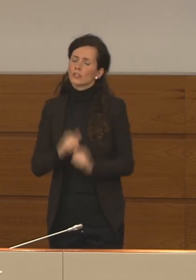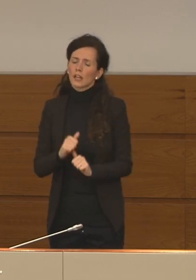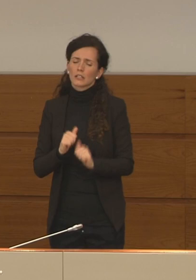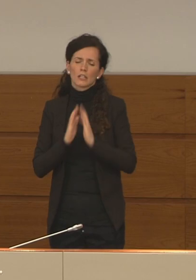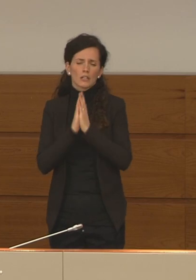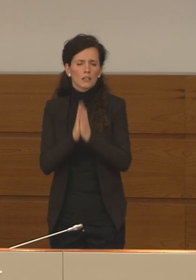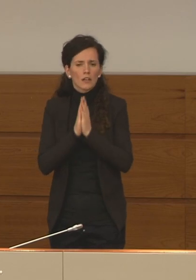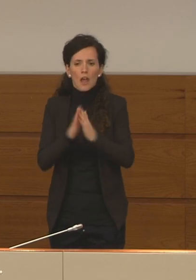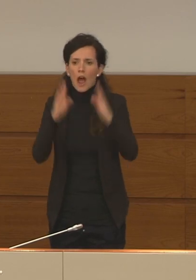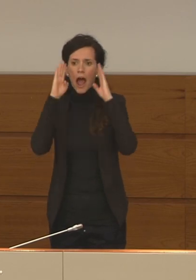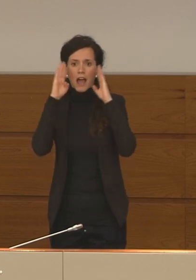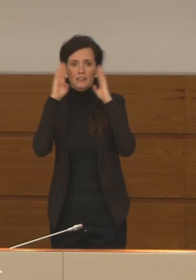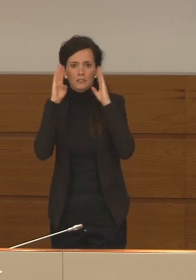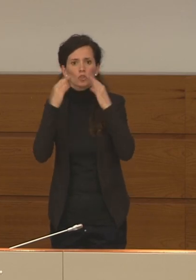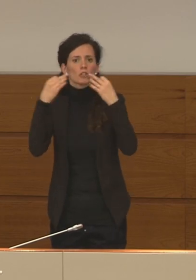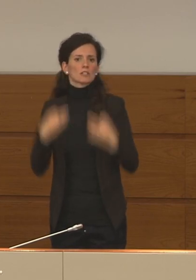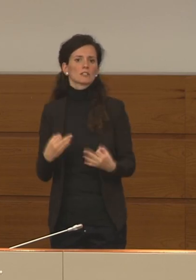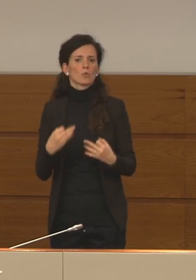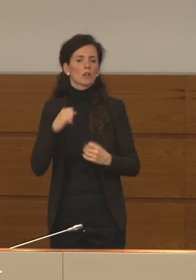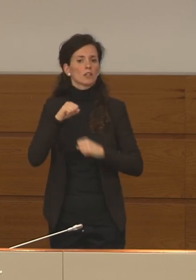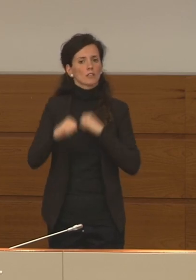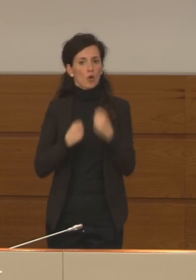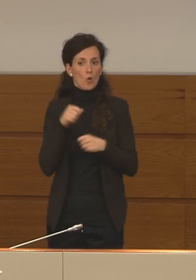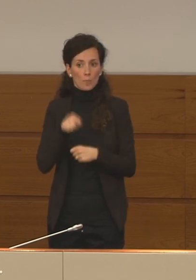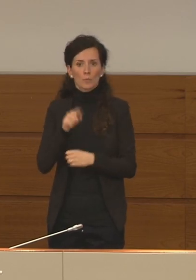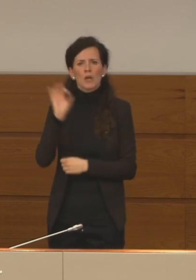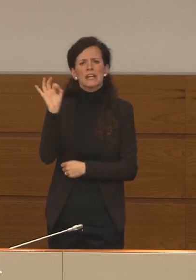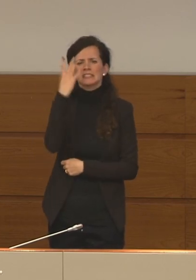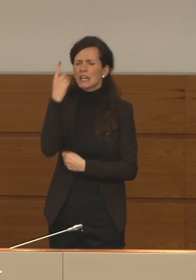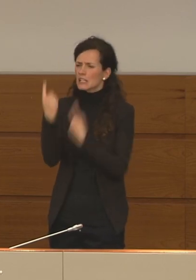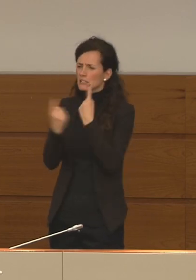parte decisiva anche laddove abbiamo pochi casi, anche laddove i casi sono